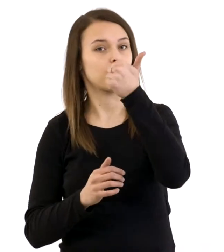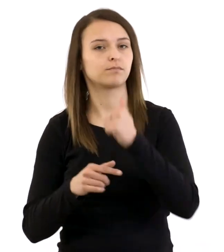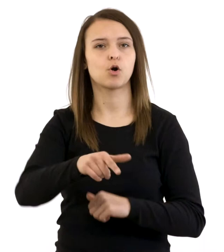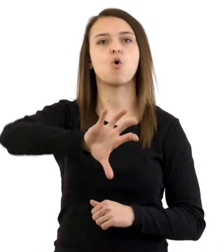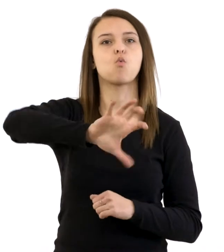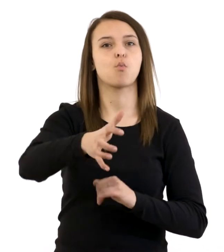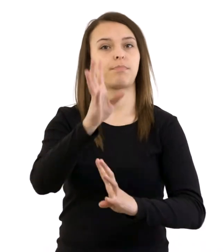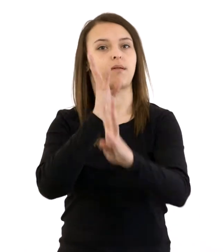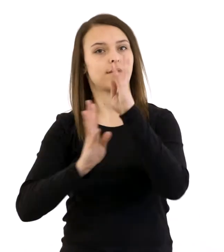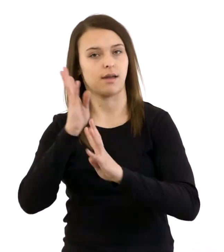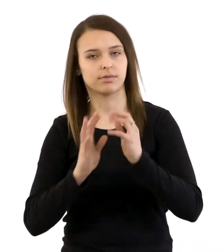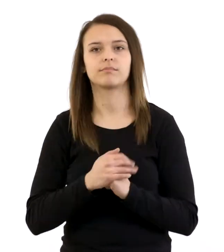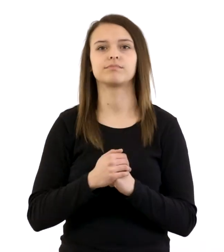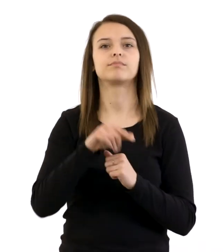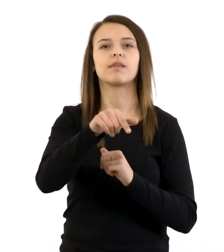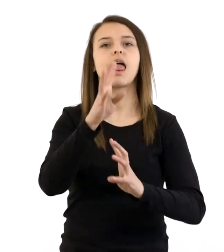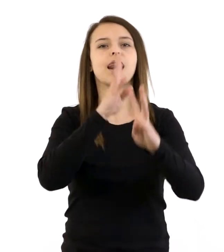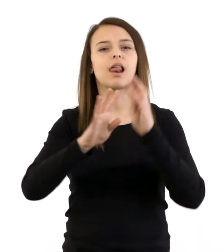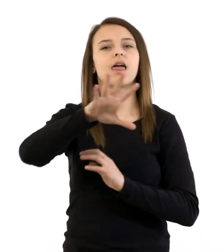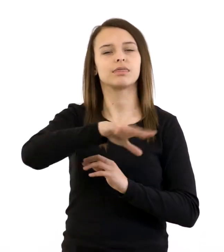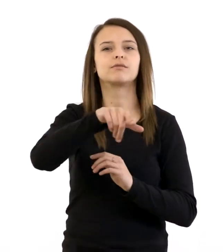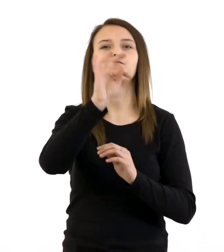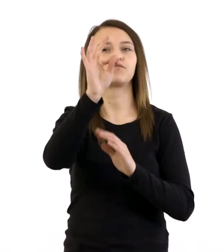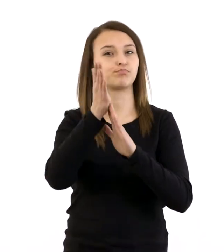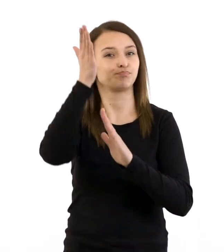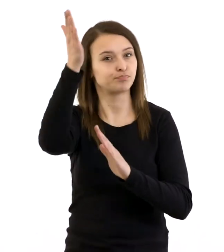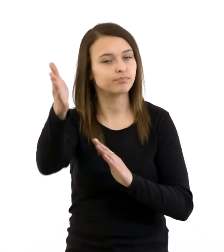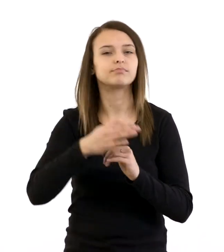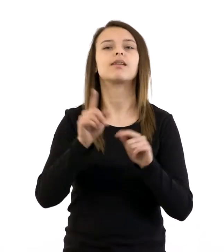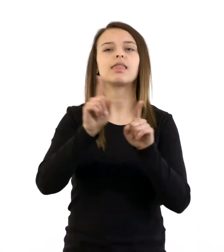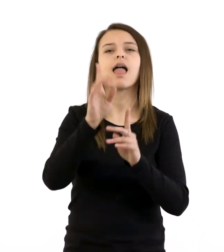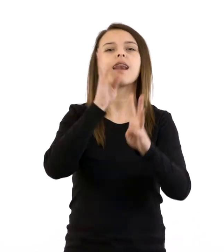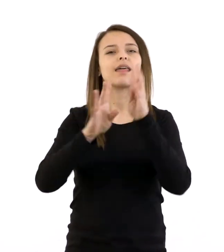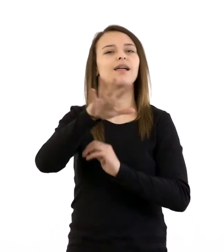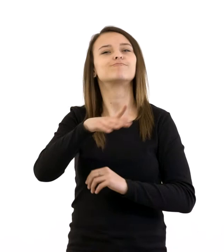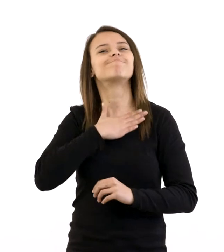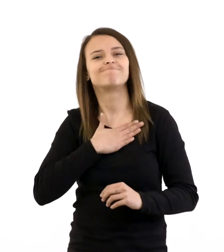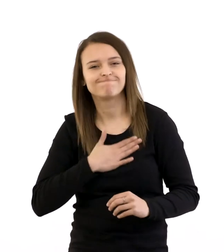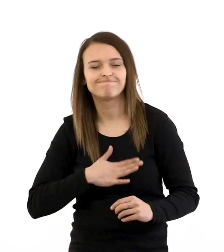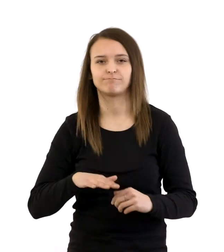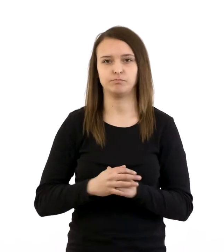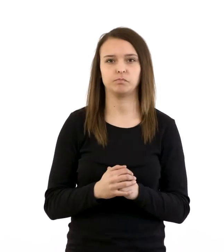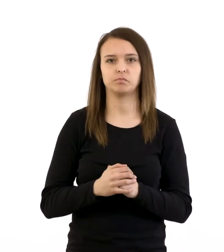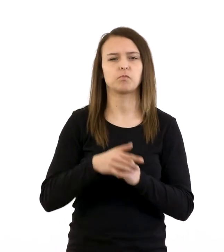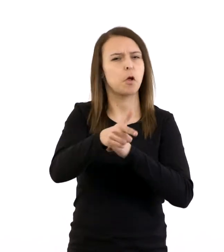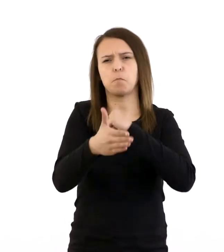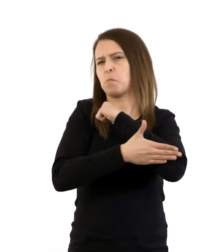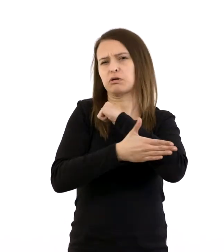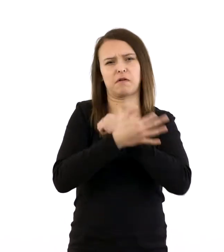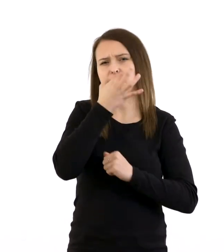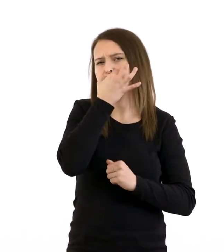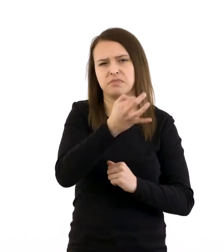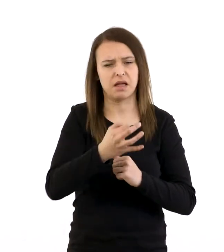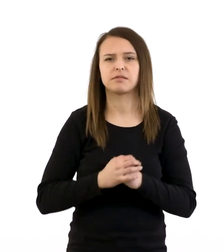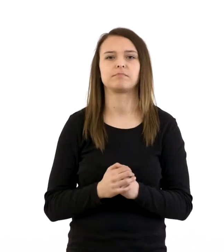1. Grupy klientów – potencjalni klienci i sympatycy. Podstawowe pytania dla tego elementu: